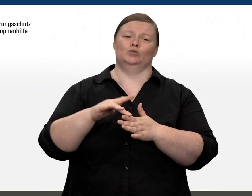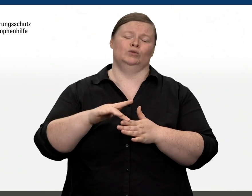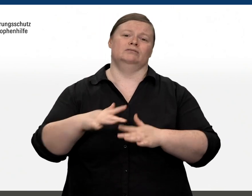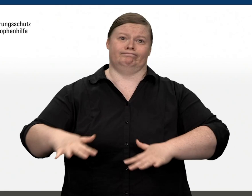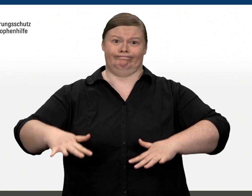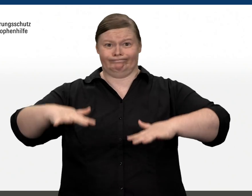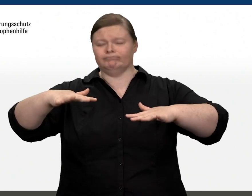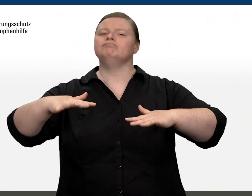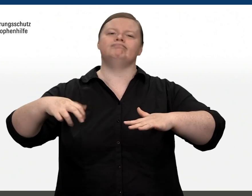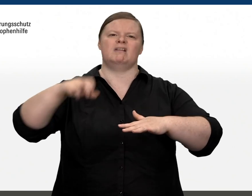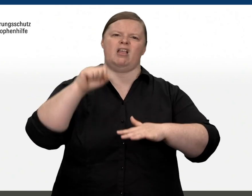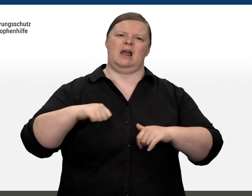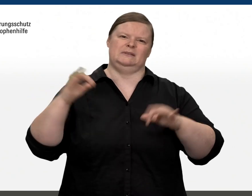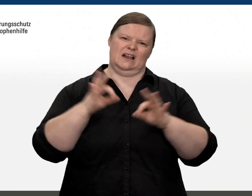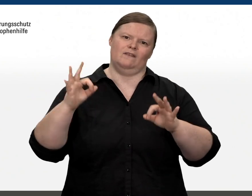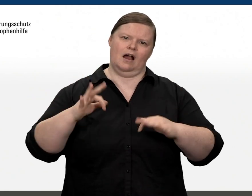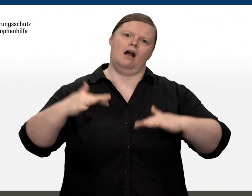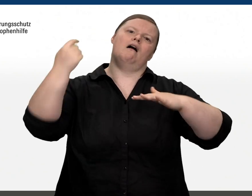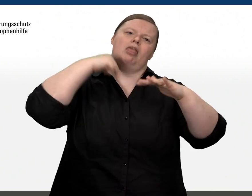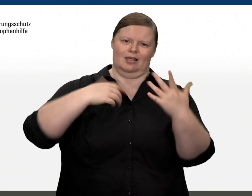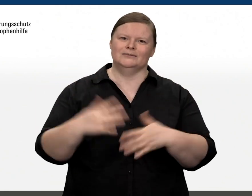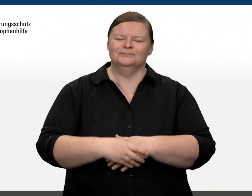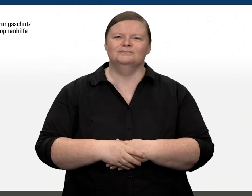das ist lebensgefährlich.